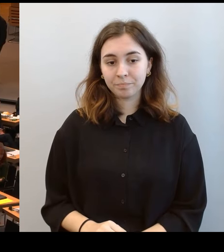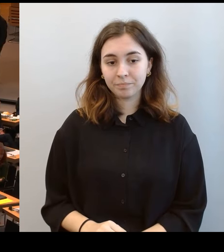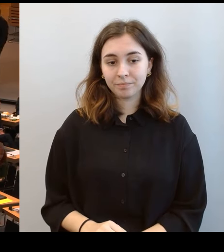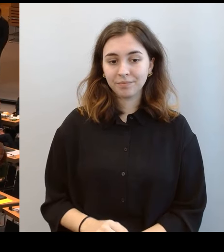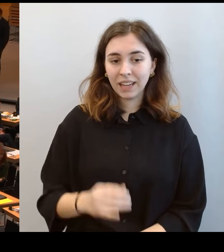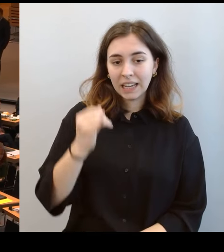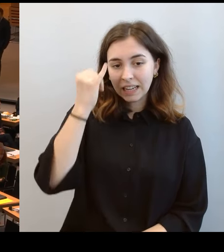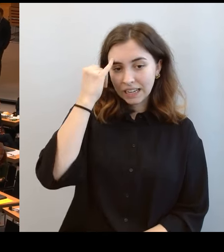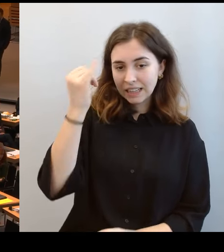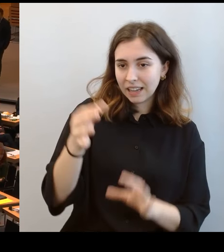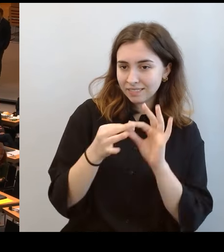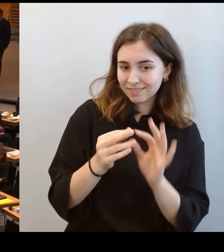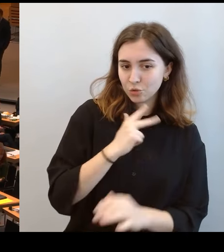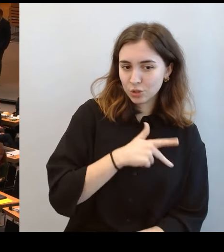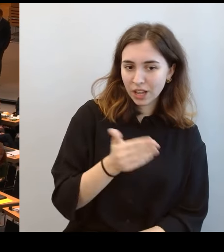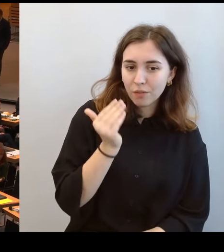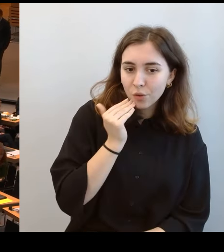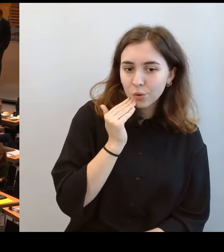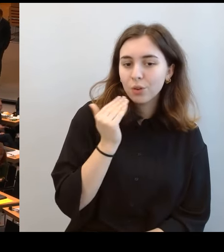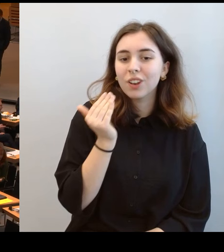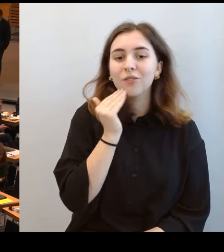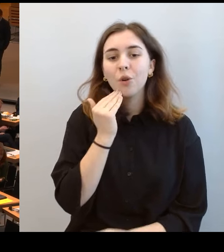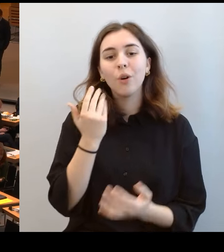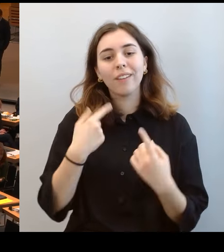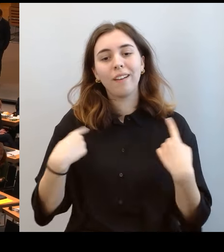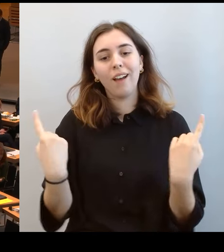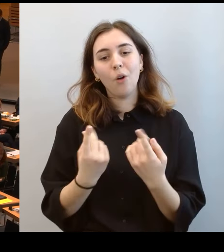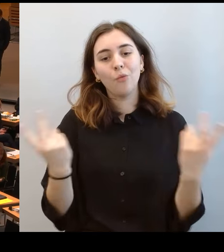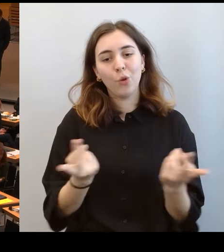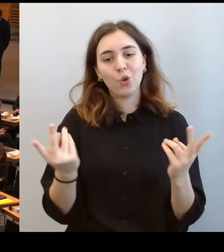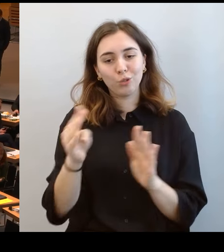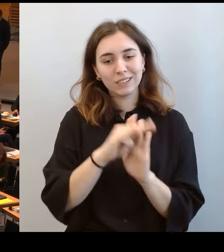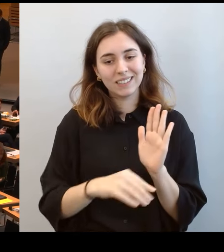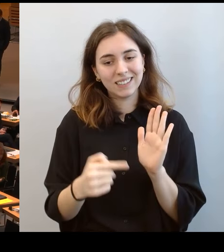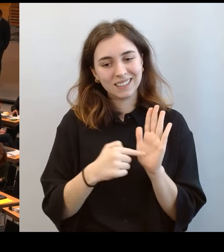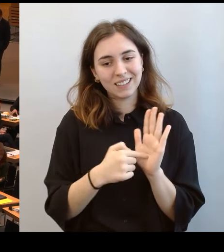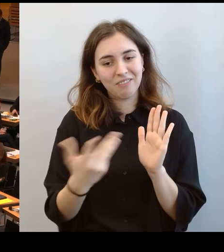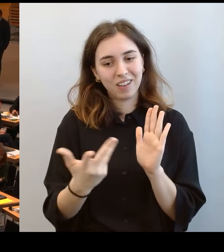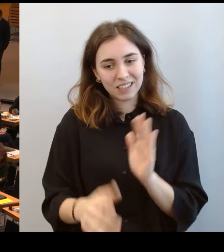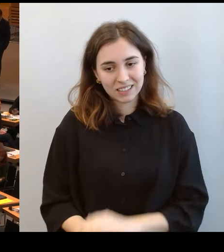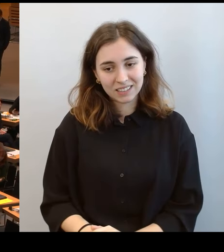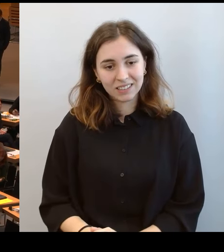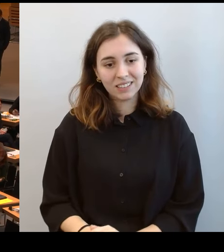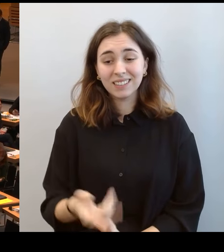dass die Gesellschaft sich solidarisch mit den Menschen erklärt, die wenig verdienen und sich keine teuren